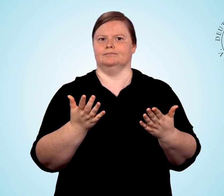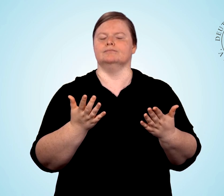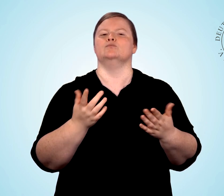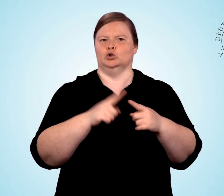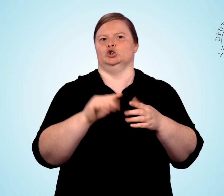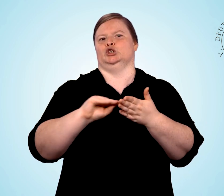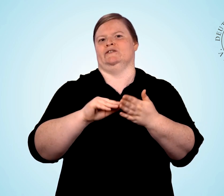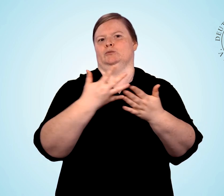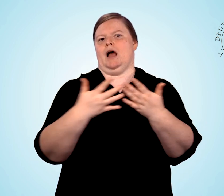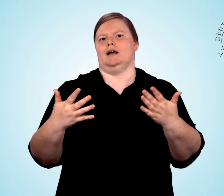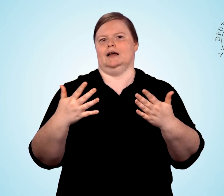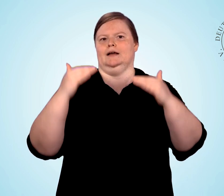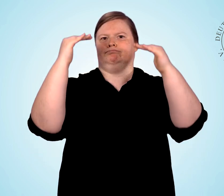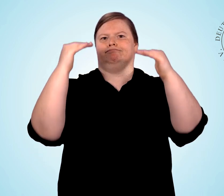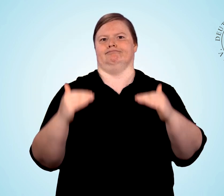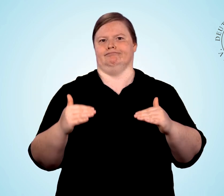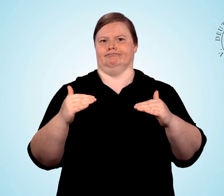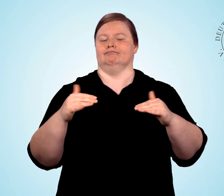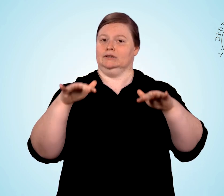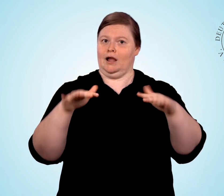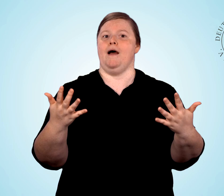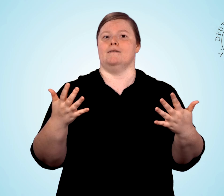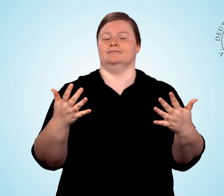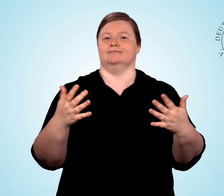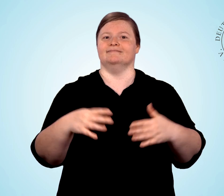und Schriftsprache übersetzt.